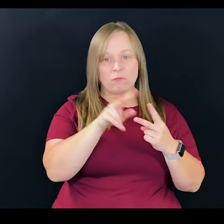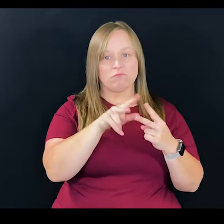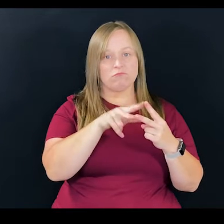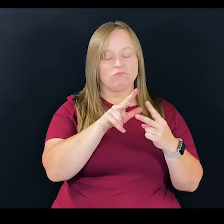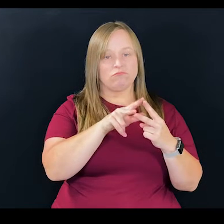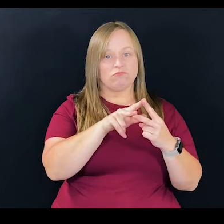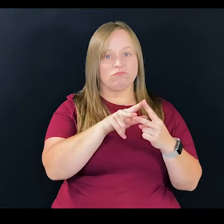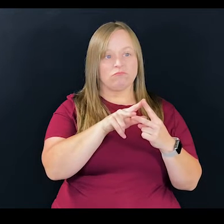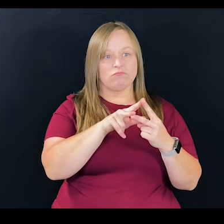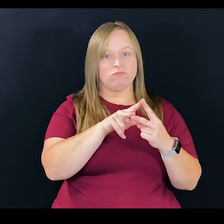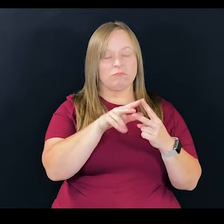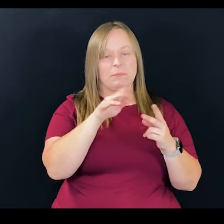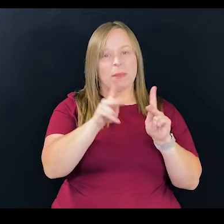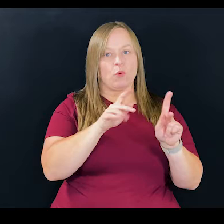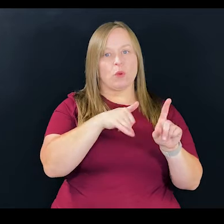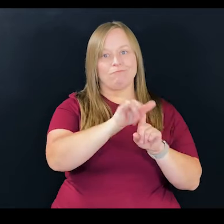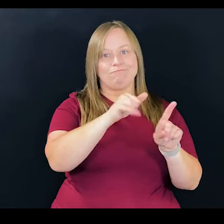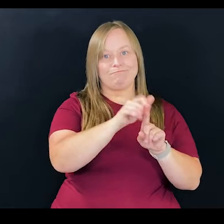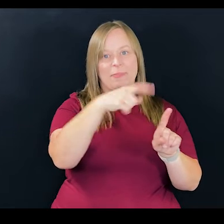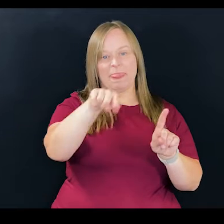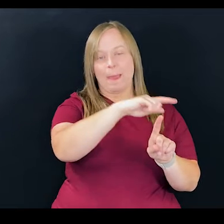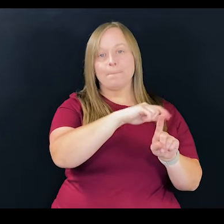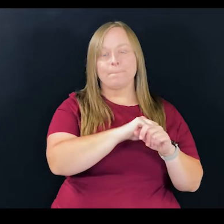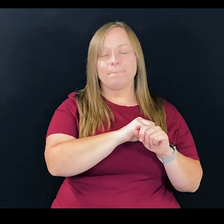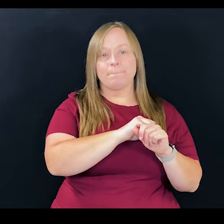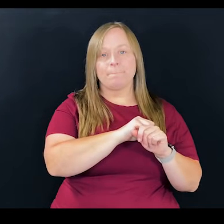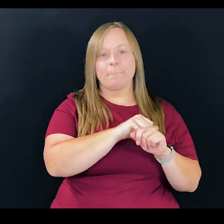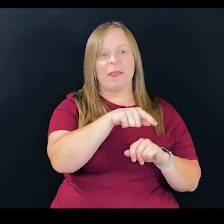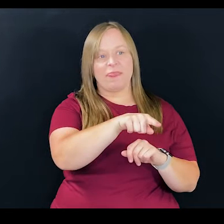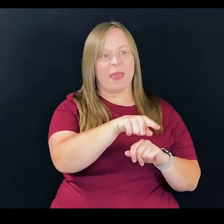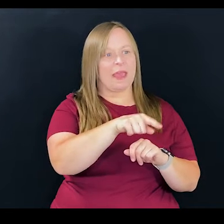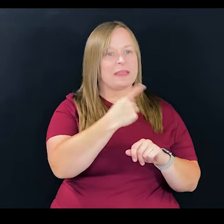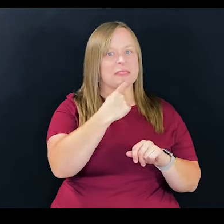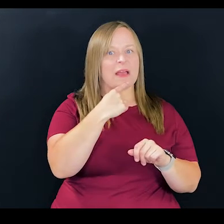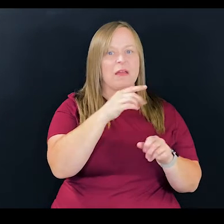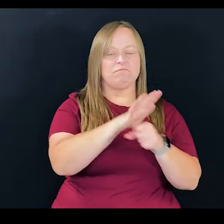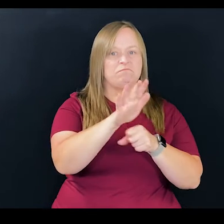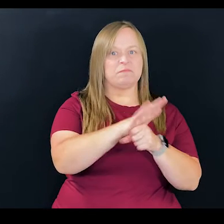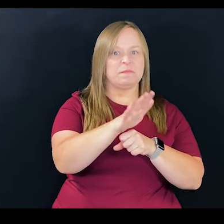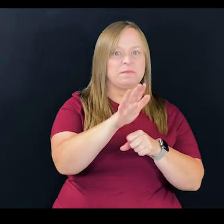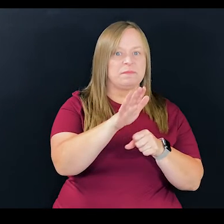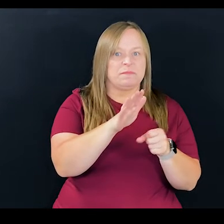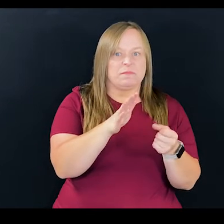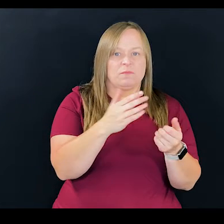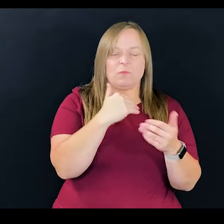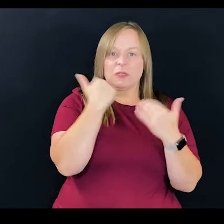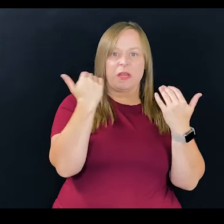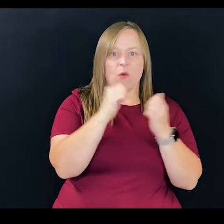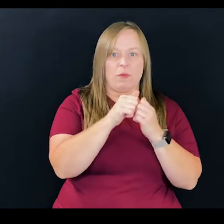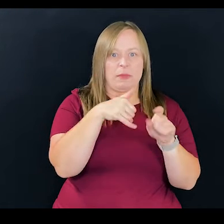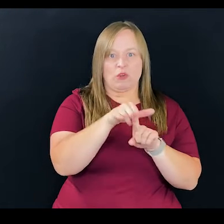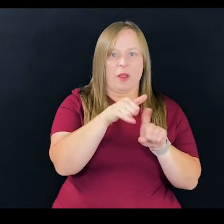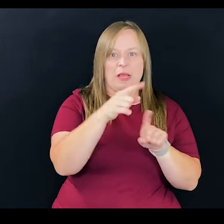fueron las que estaban siendo acosadas y ellas fueron las que dijeron "ya no más, no queremos ser acosadas",